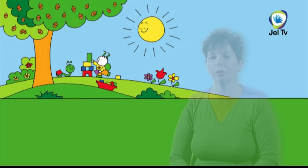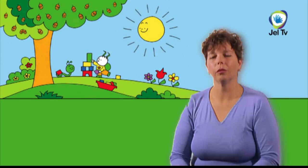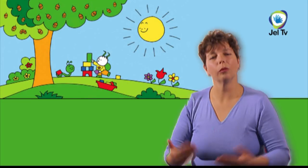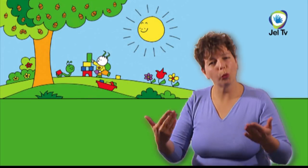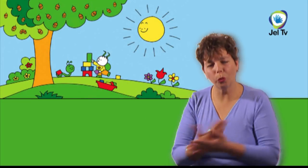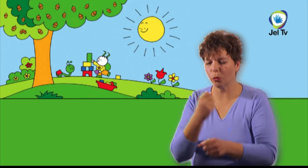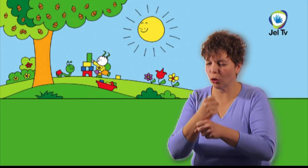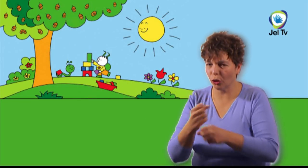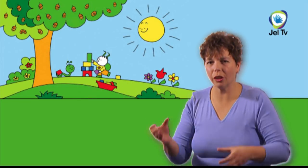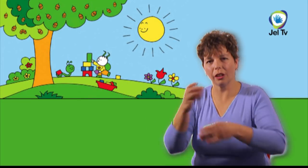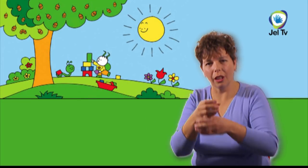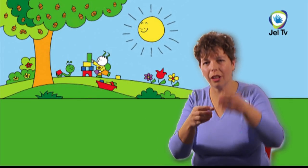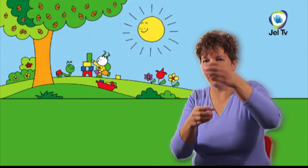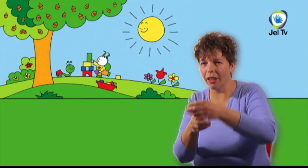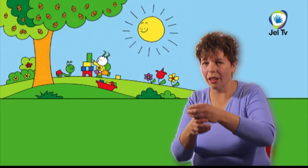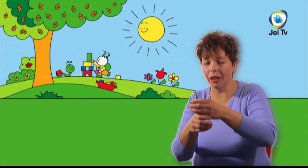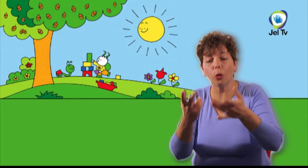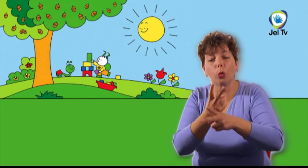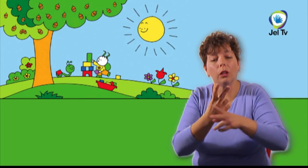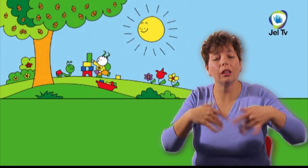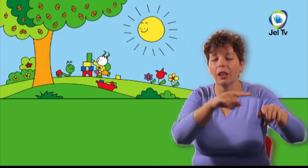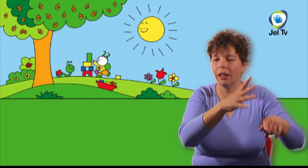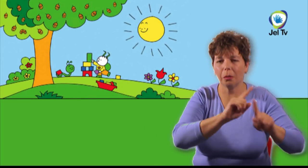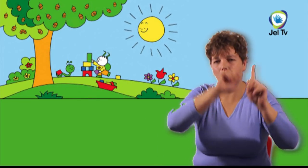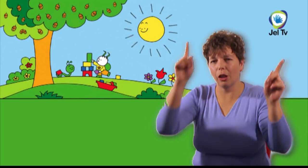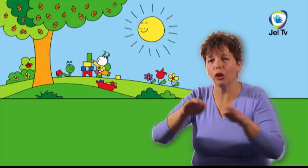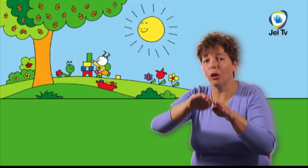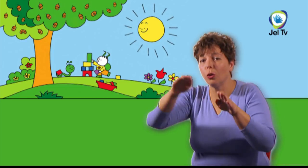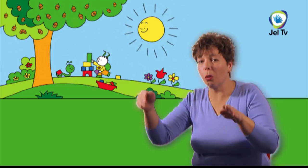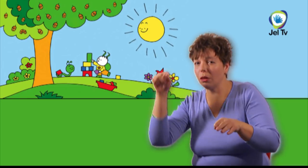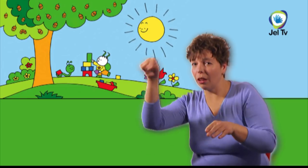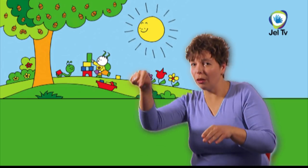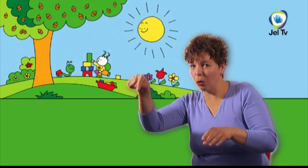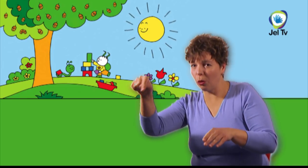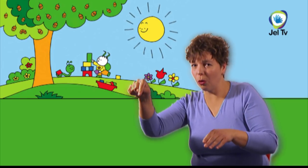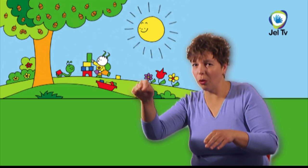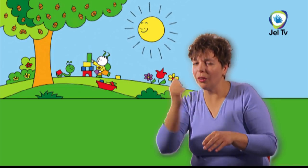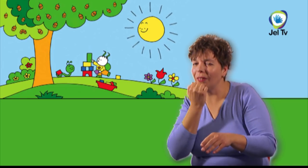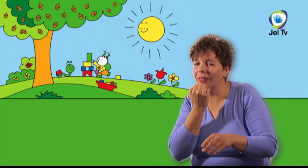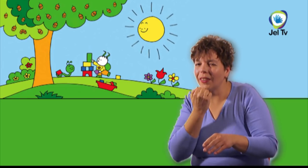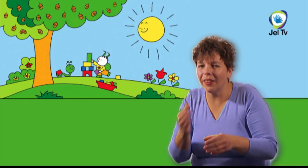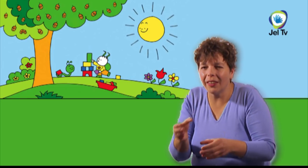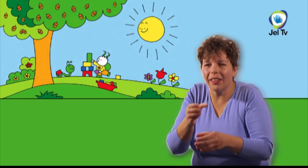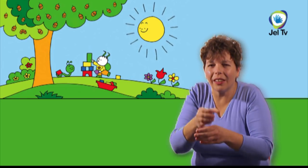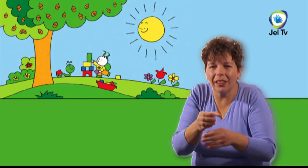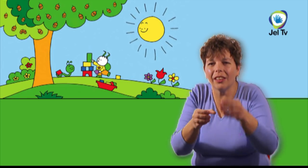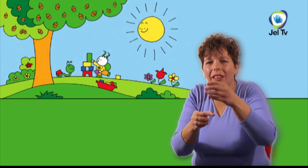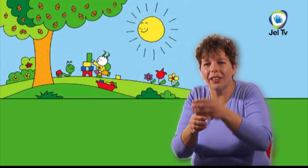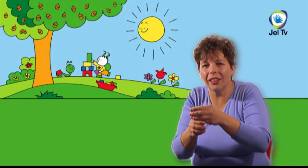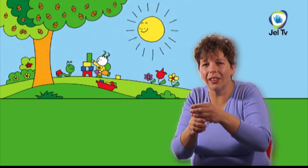Ismét nekilátott, de most a dombtetőn. Újra óvatosan, figyelmesen rakosgatta egymásra a színes építőkockákat.